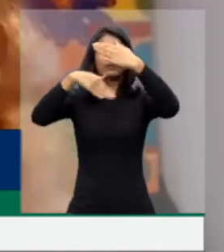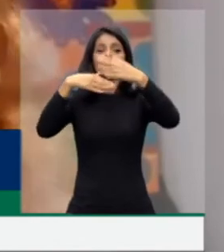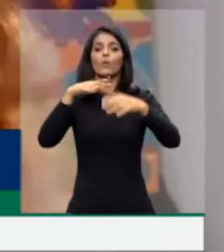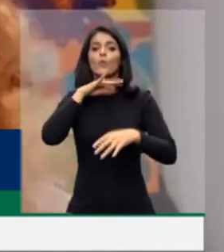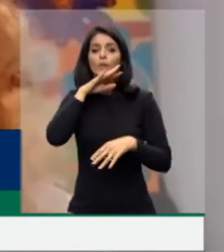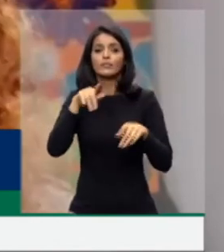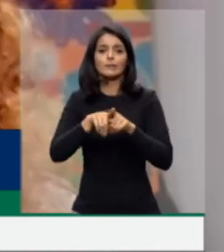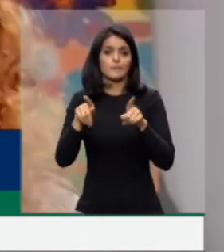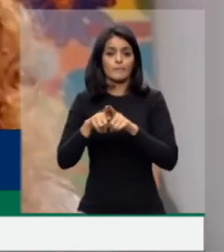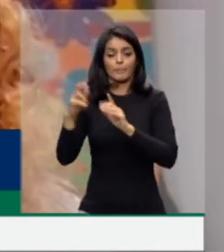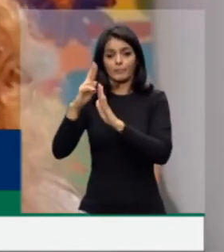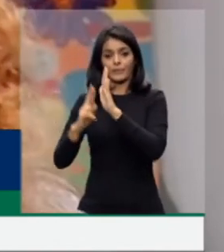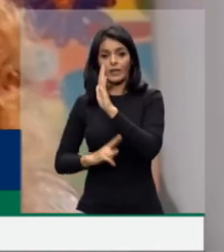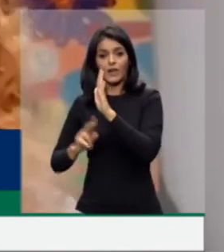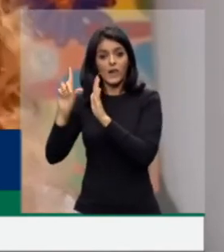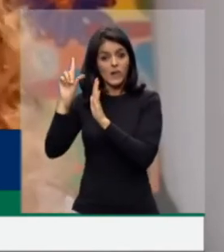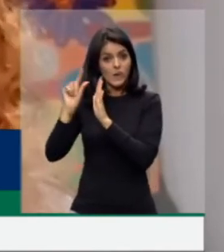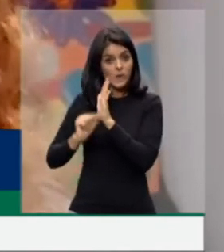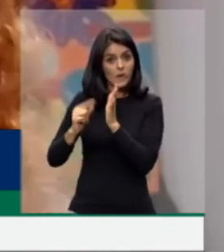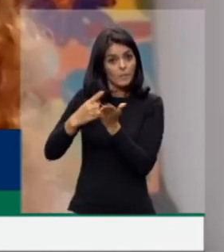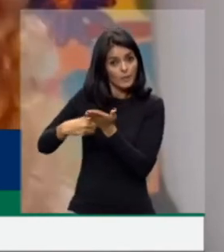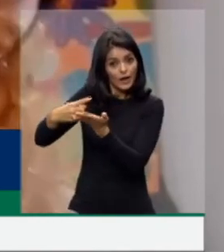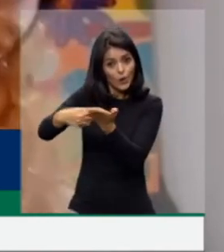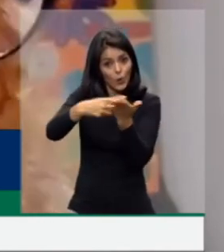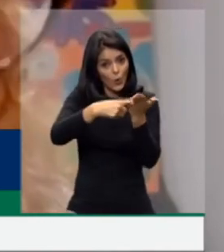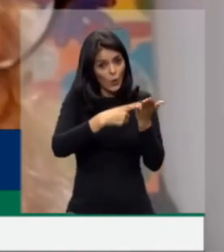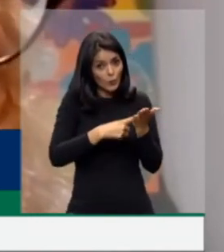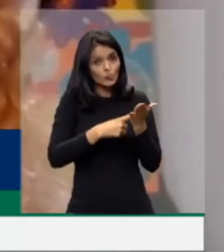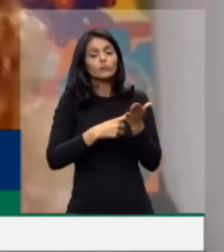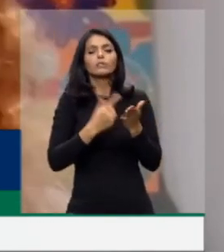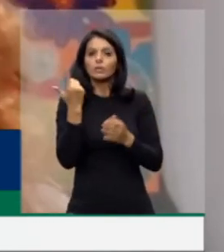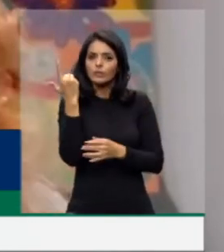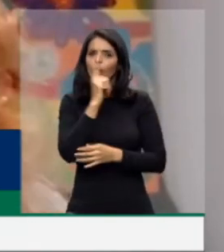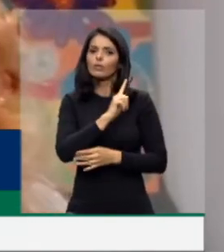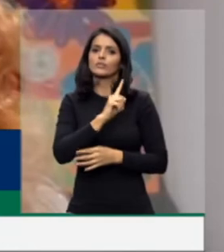E PARTICULARMENTE PARA PROJETO NACIONAL DE DESENVOLVIMENTO POR ISSO REITERO O APELO, QUE A GENTE DEVERIA REDUZIR O